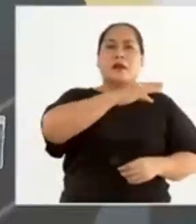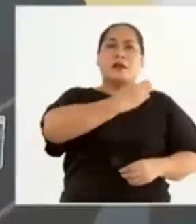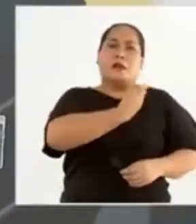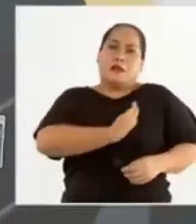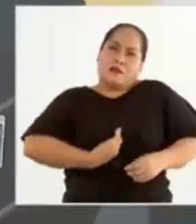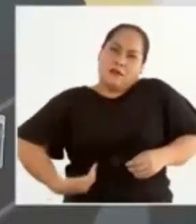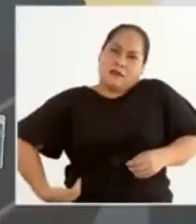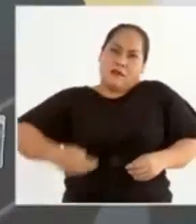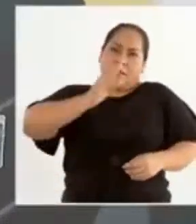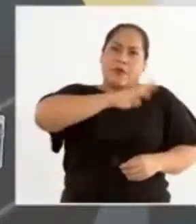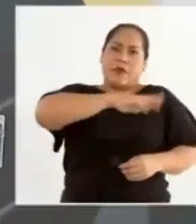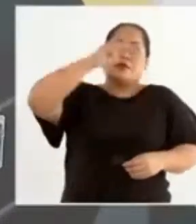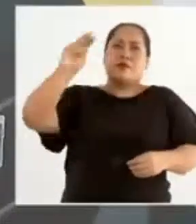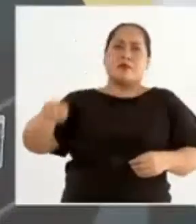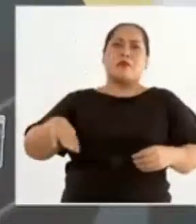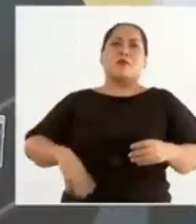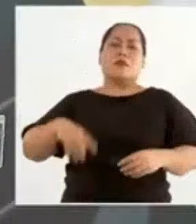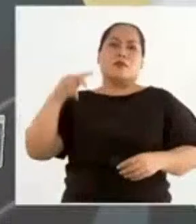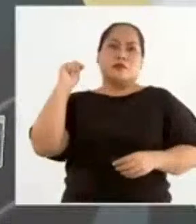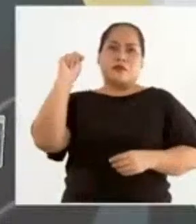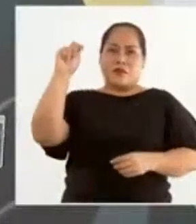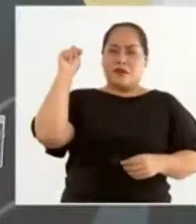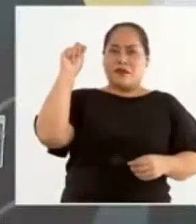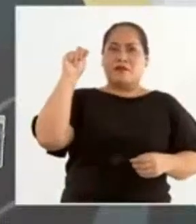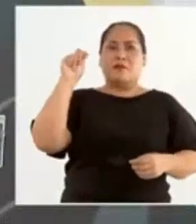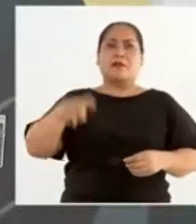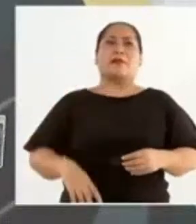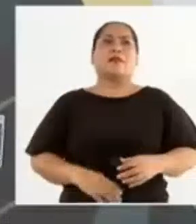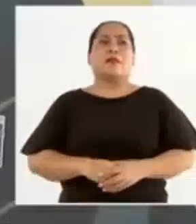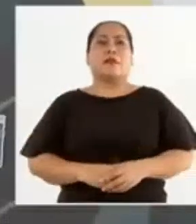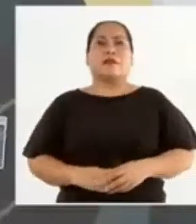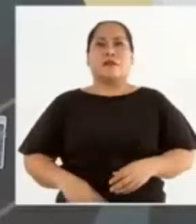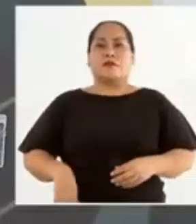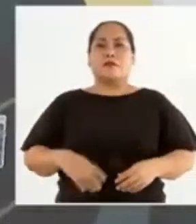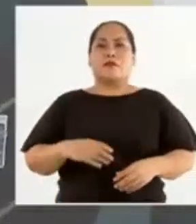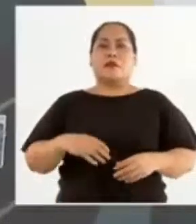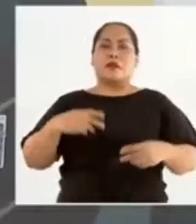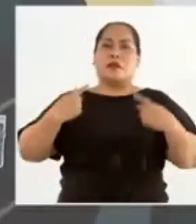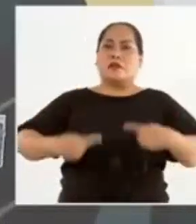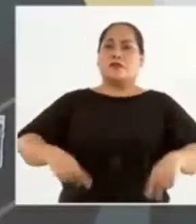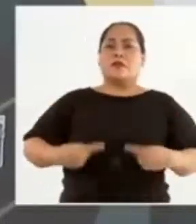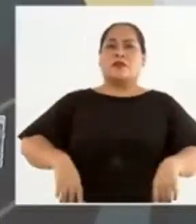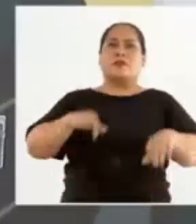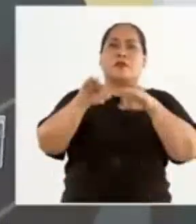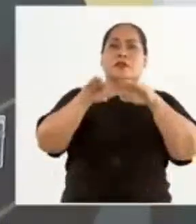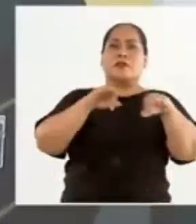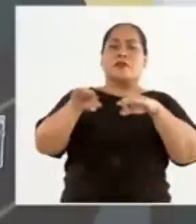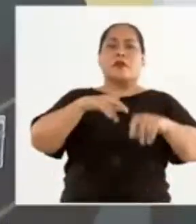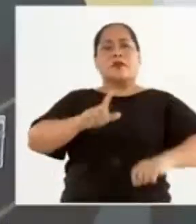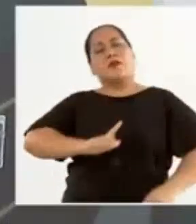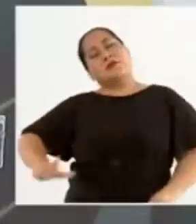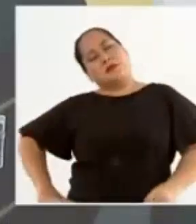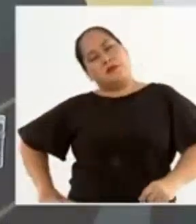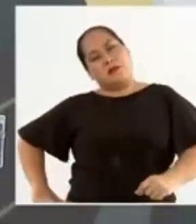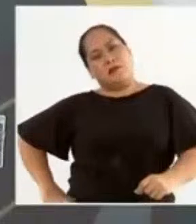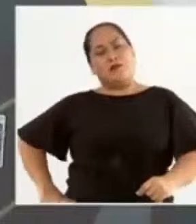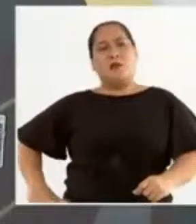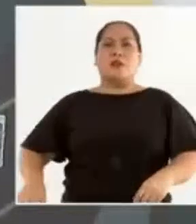legisladores, personal sindicalizado, compañeras y compañeros del gobierno, derecho habientes de